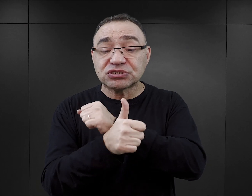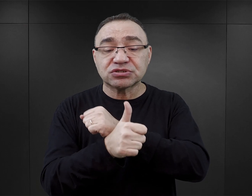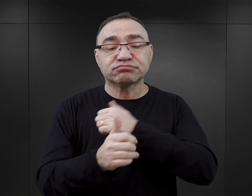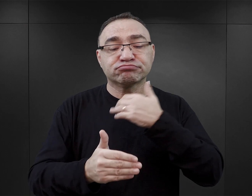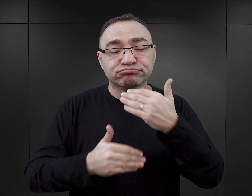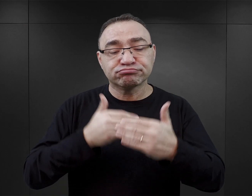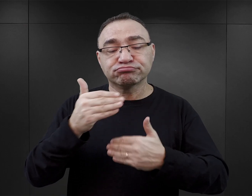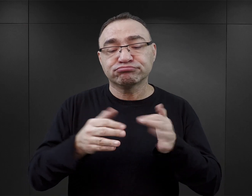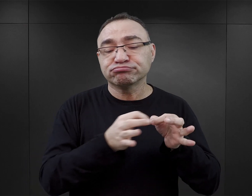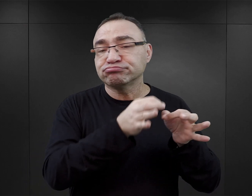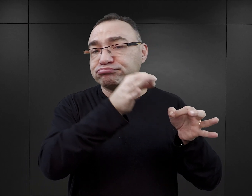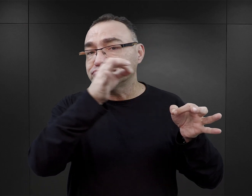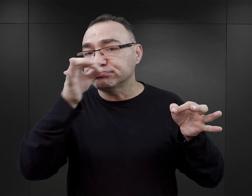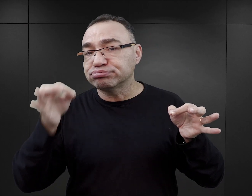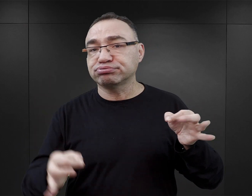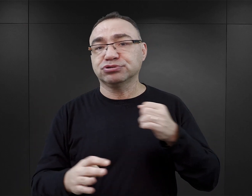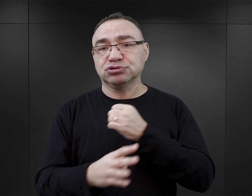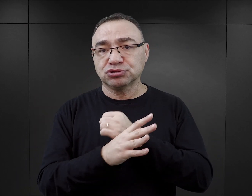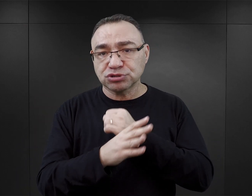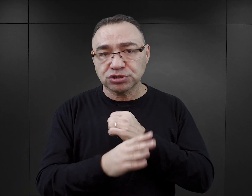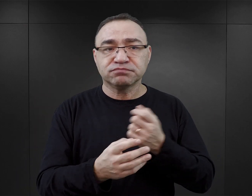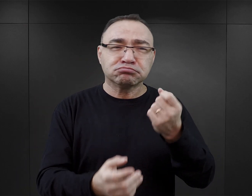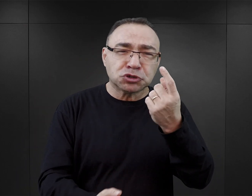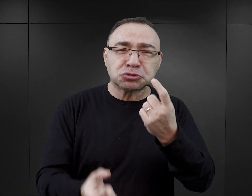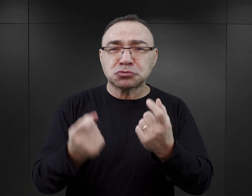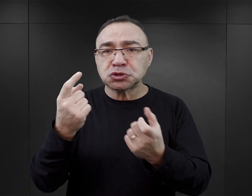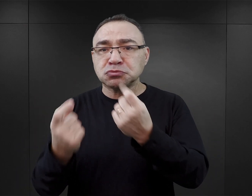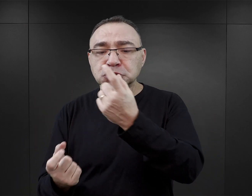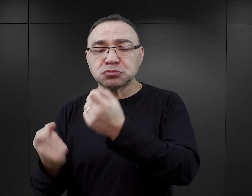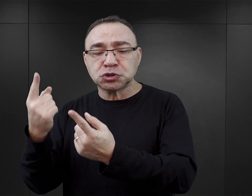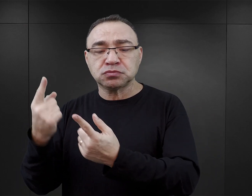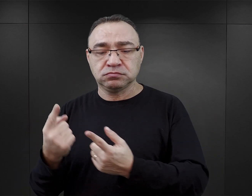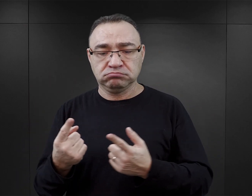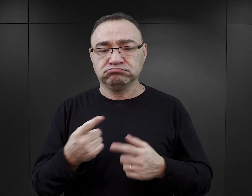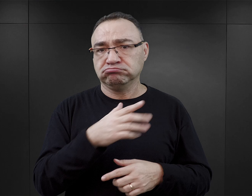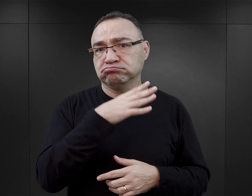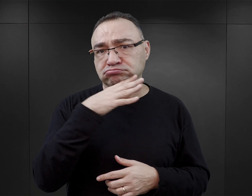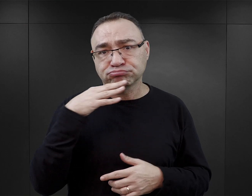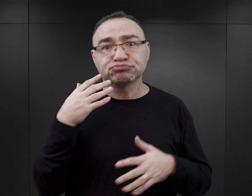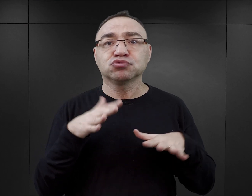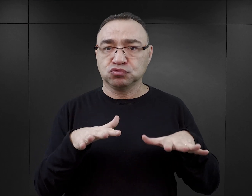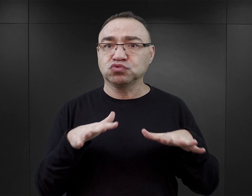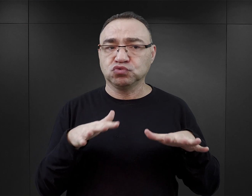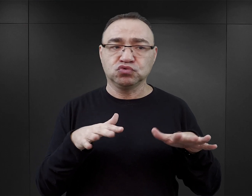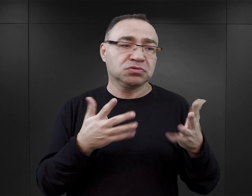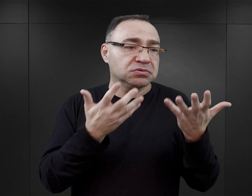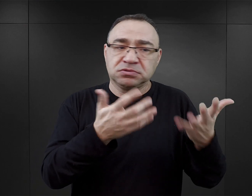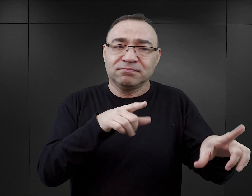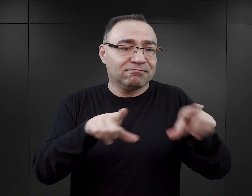i później praktycznie do lat 90. te publikacje się pojawiały. Jest ich bardzo wiele i naprawdę jest z czego wybierać.